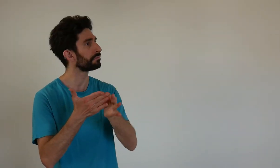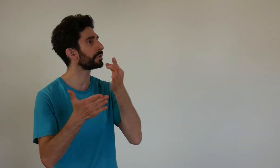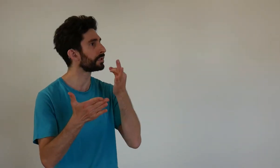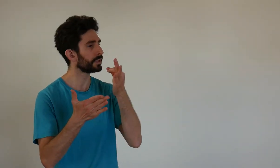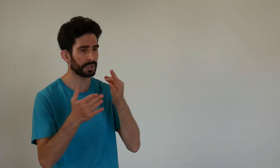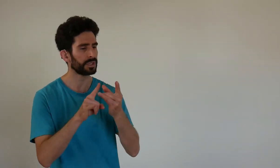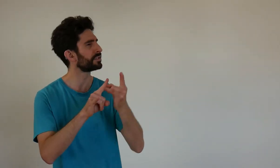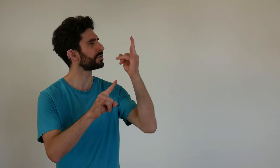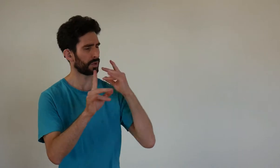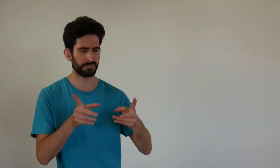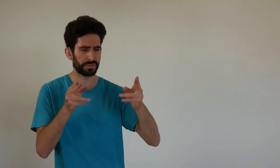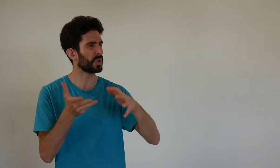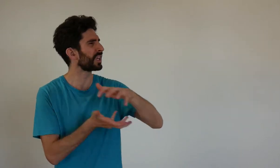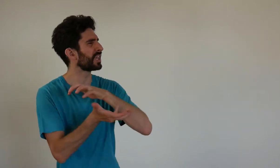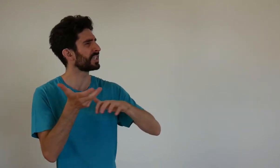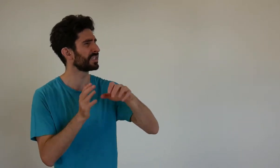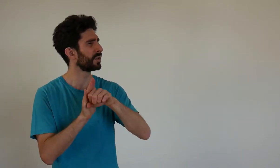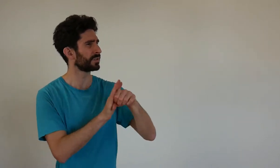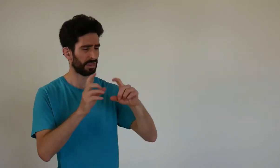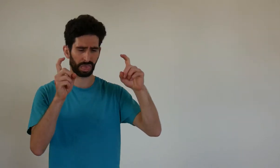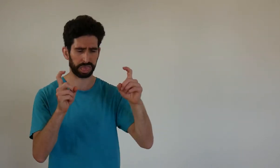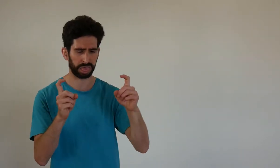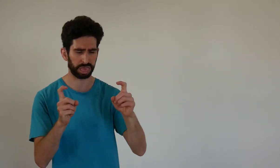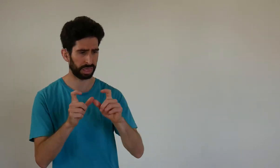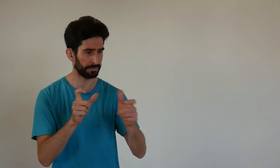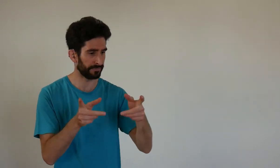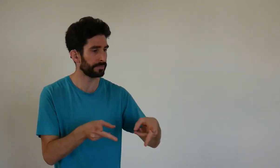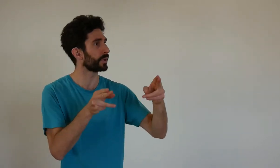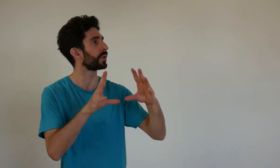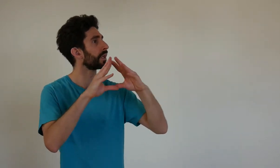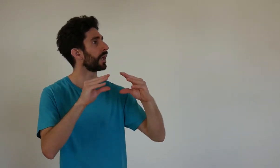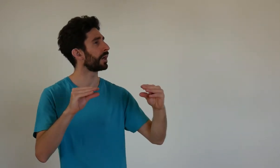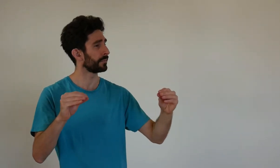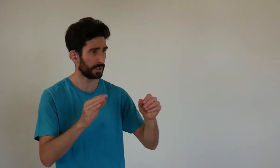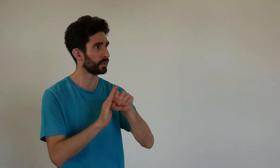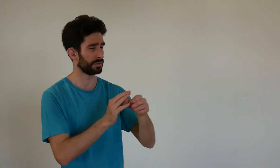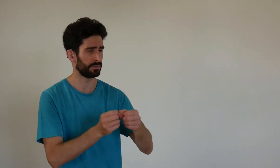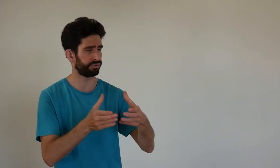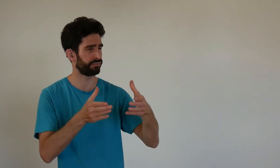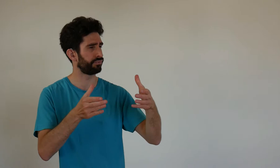me disant qu'en temps de crise, les gauchers diminuaient alors qu'en temps de calme, ils augmentaient